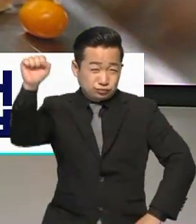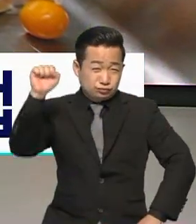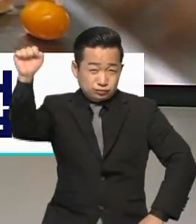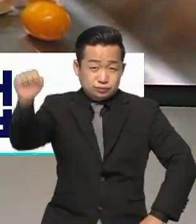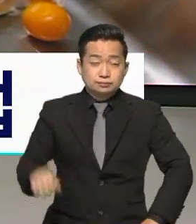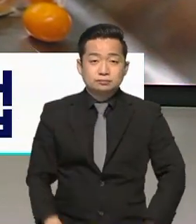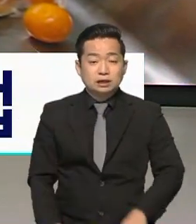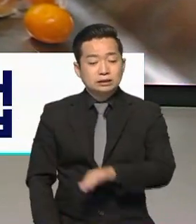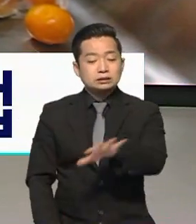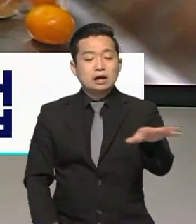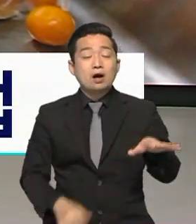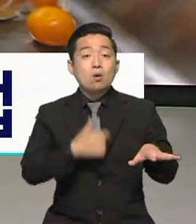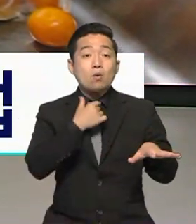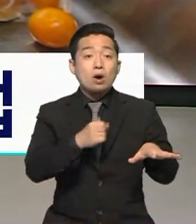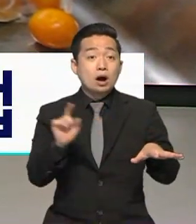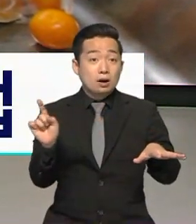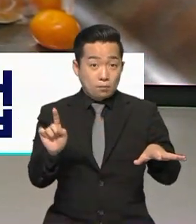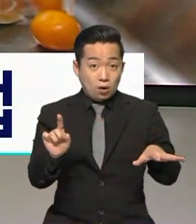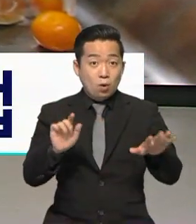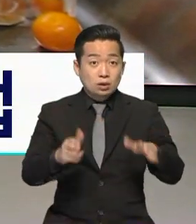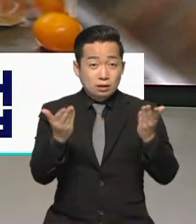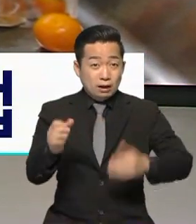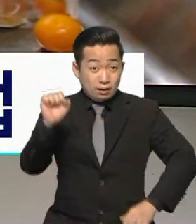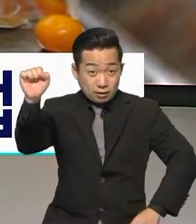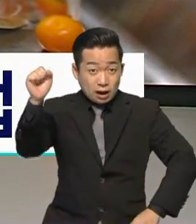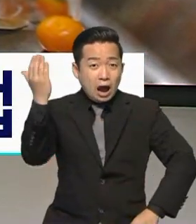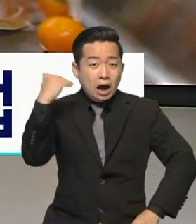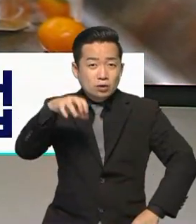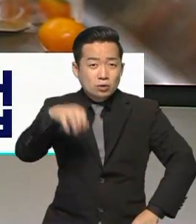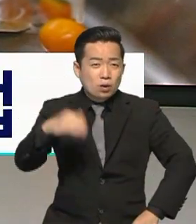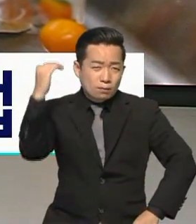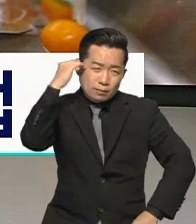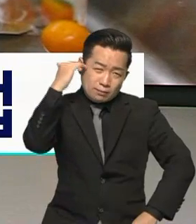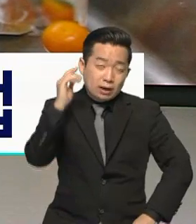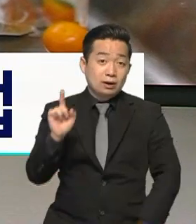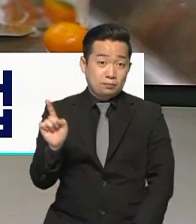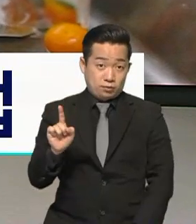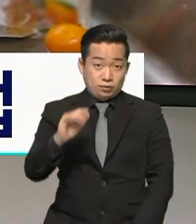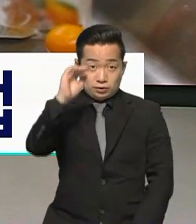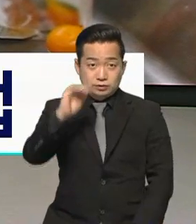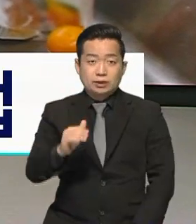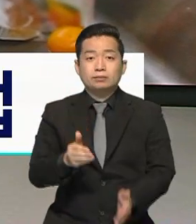이들이 요구하는 건 뭔지 오늘 파업으로 학교에서 차질은 없었는지 정다은 기자가